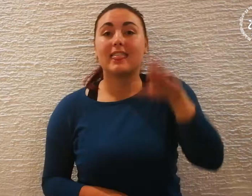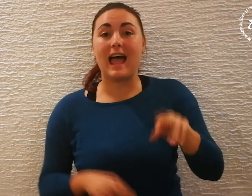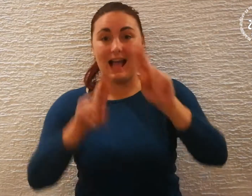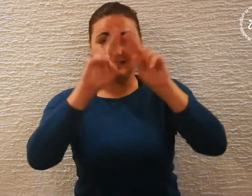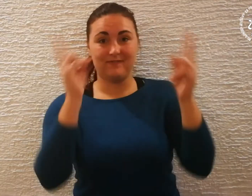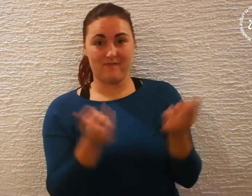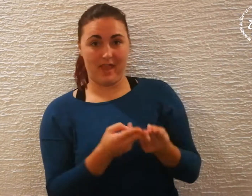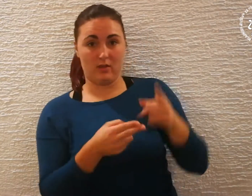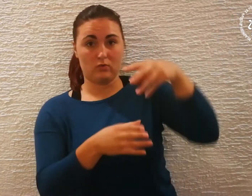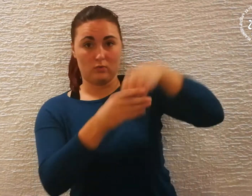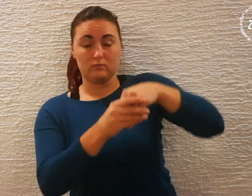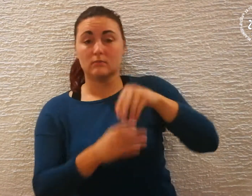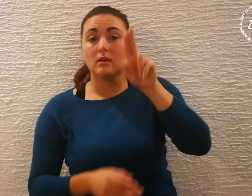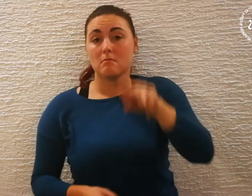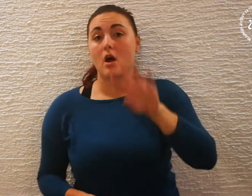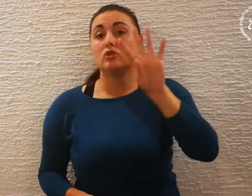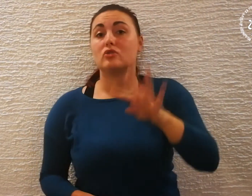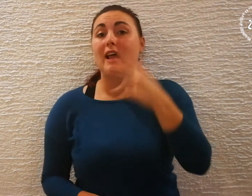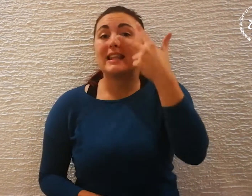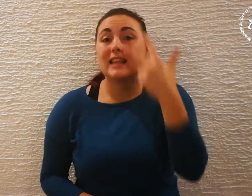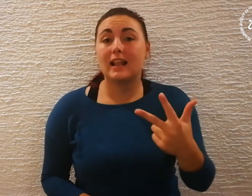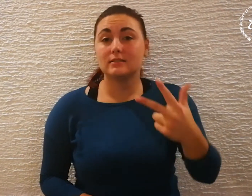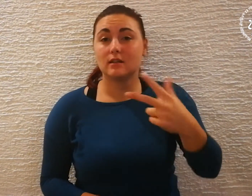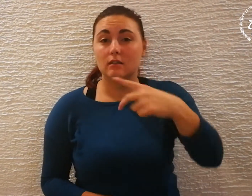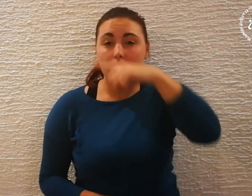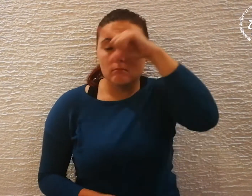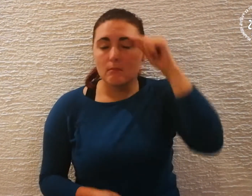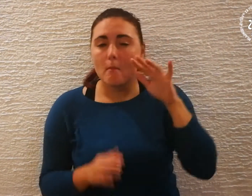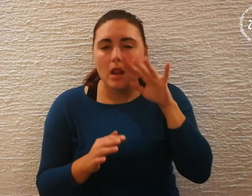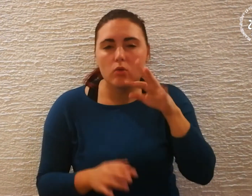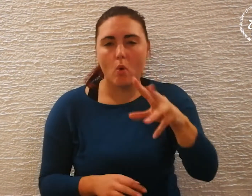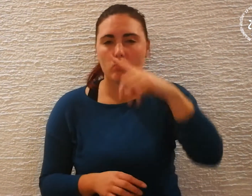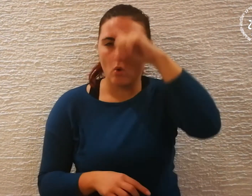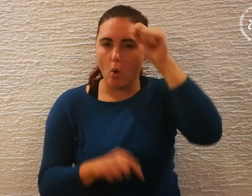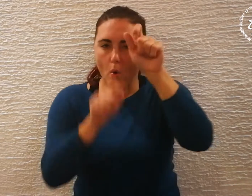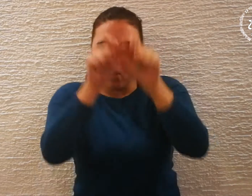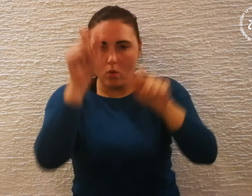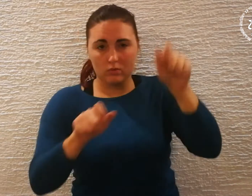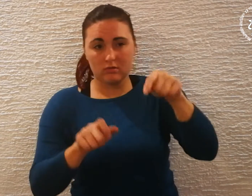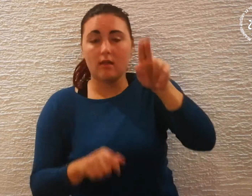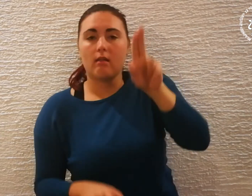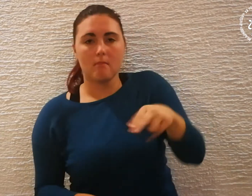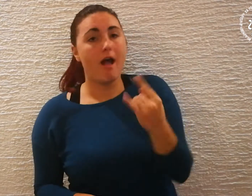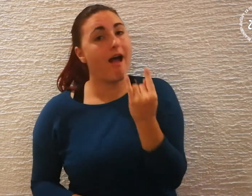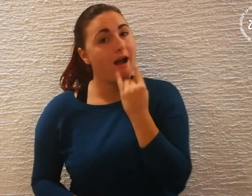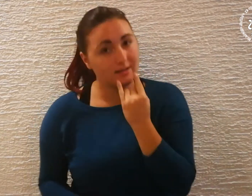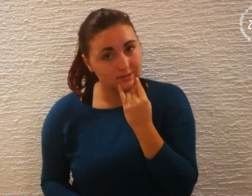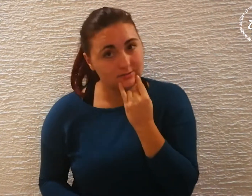Po svetu 34 milijonov ljudi ima AIDS.